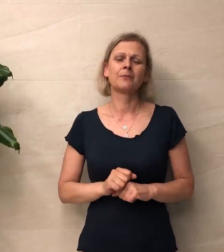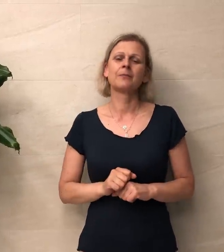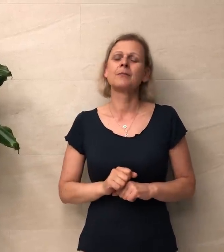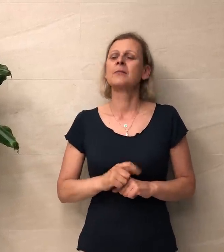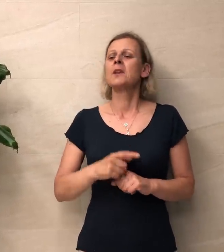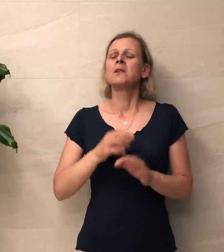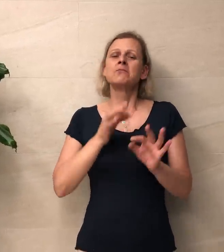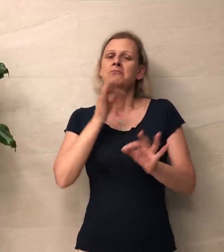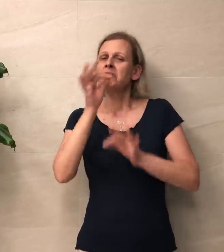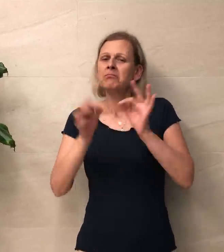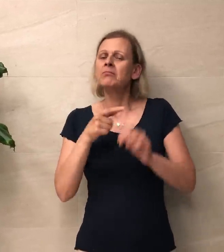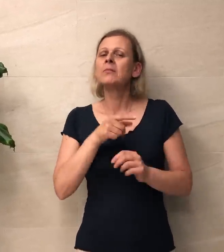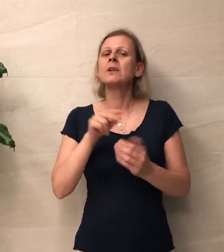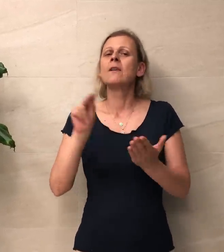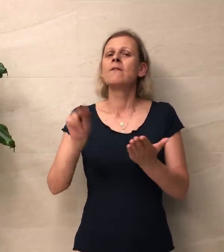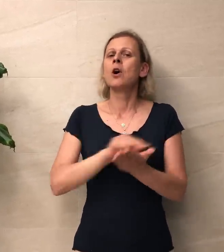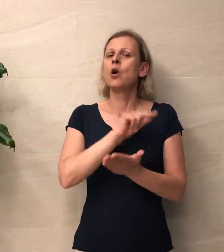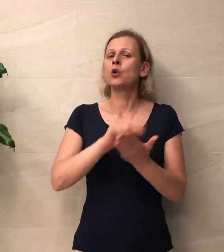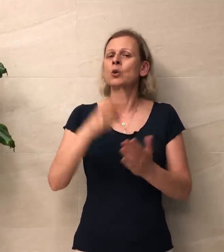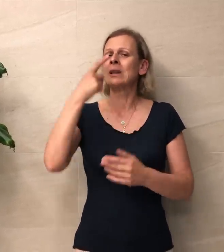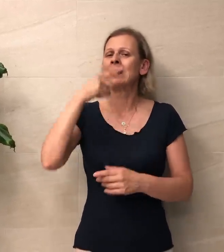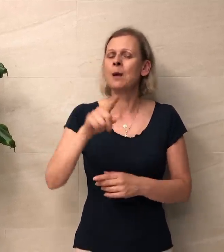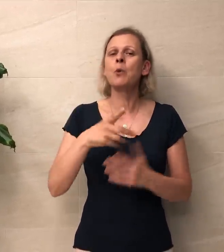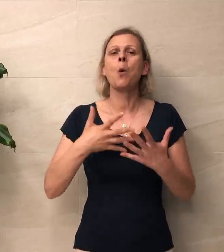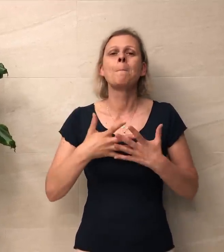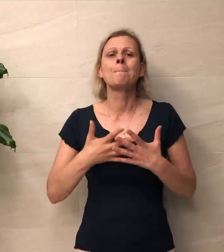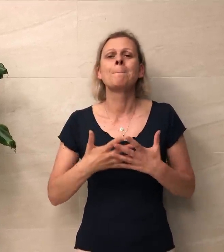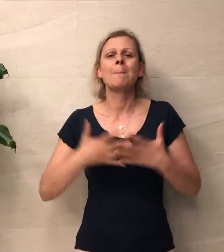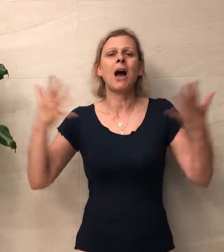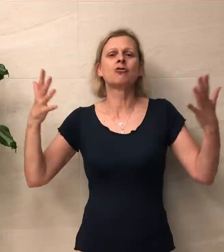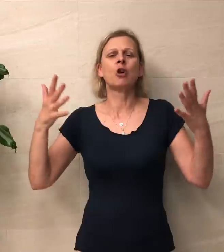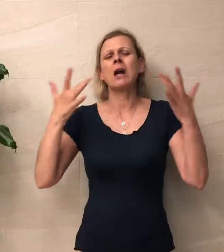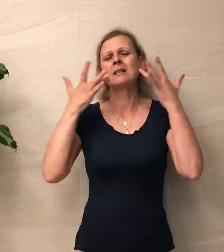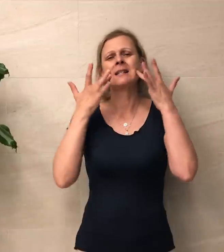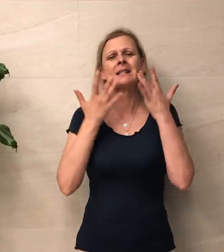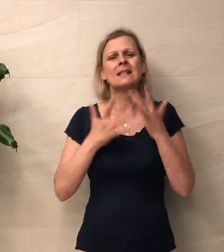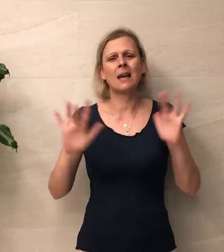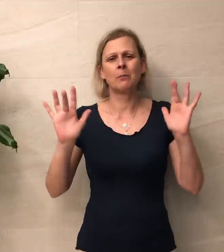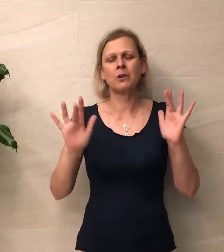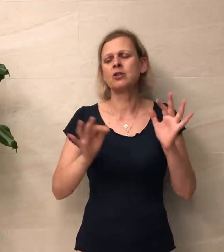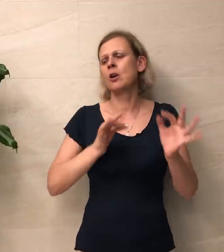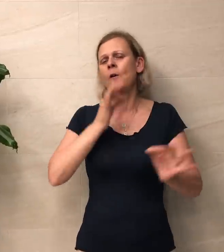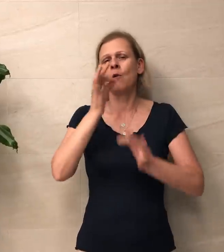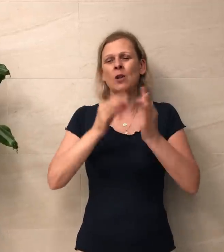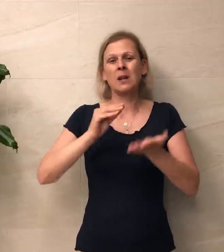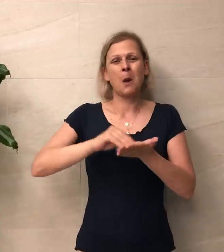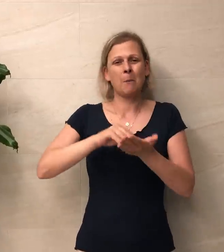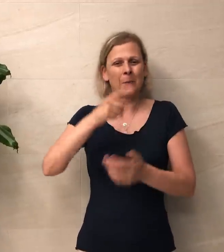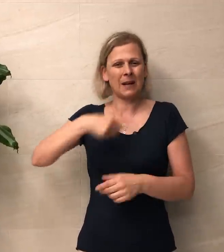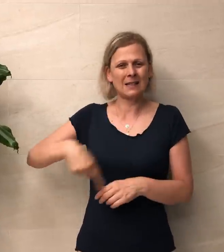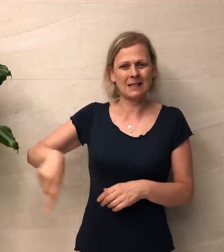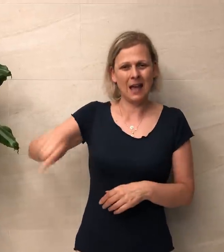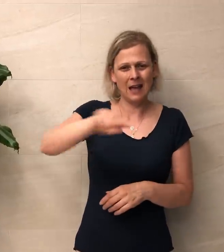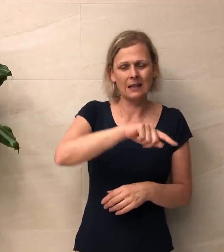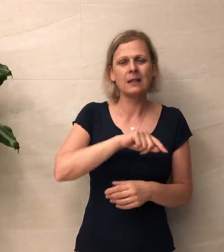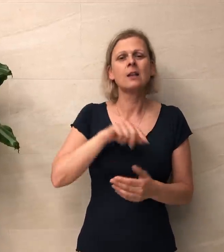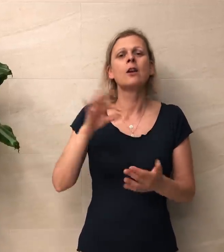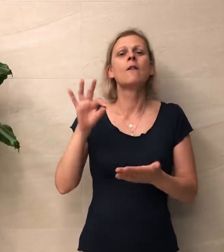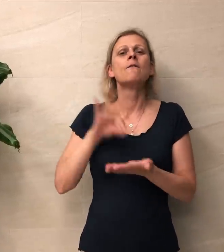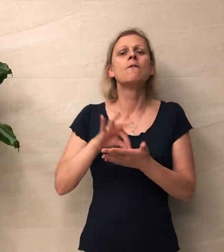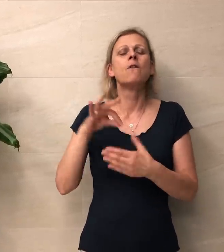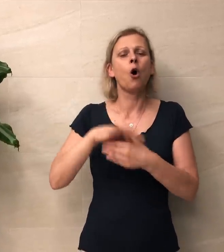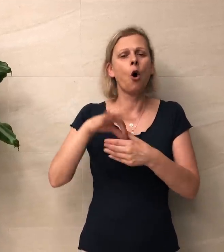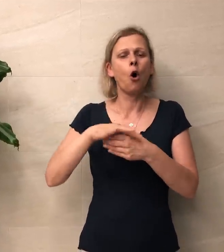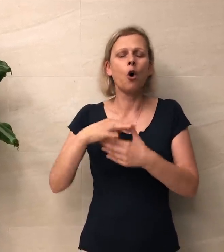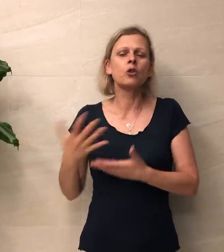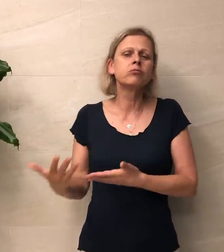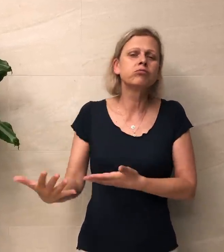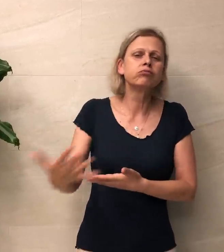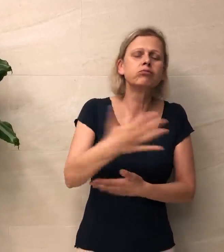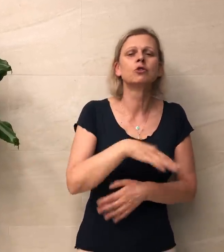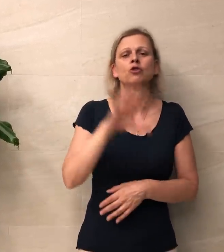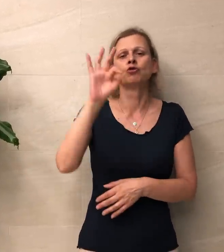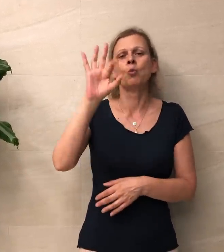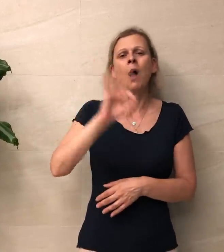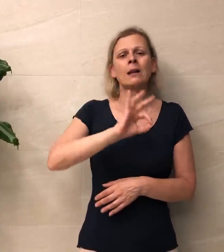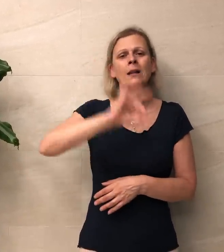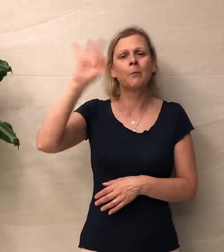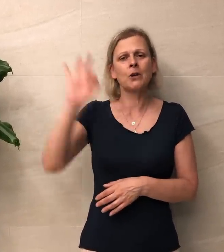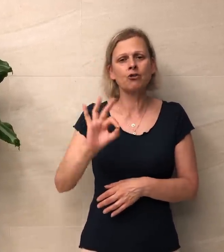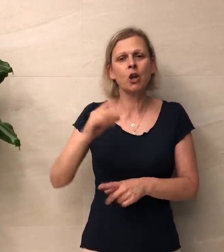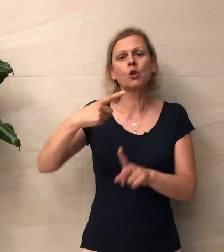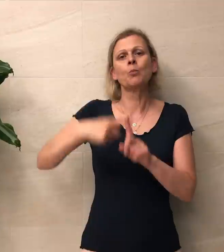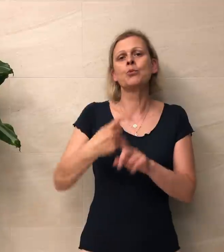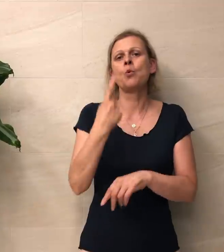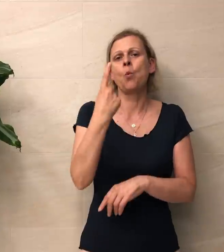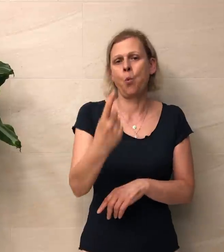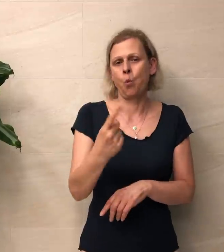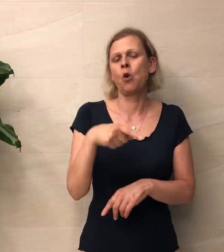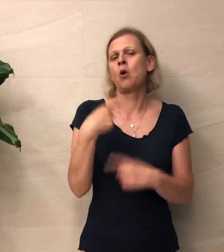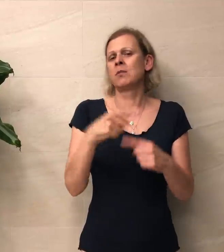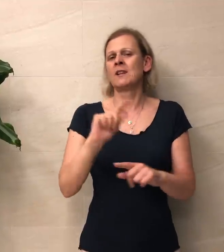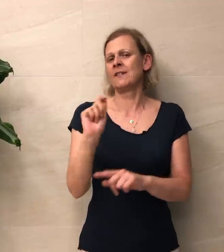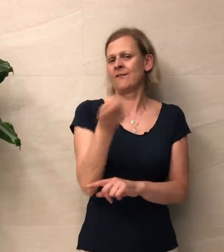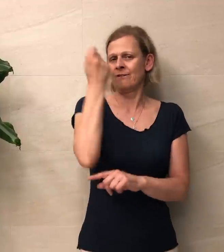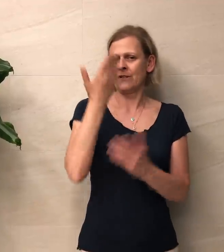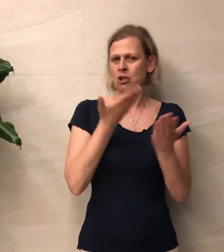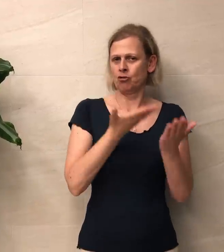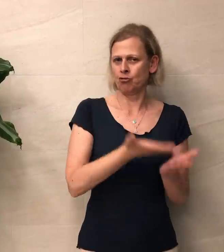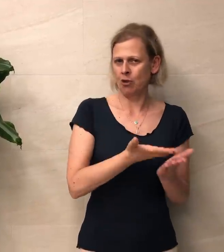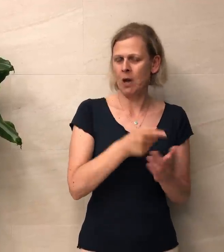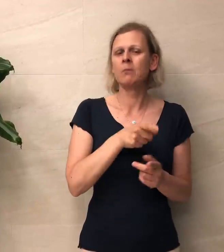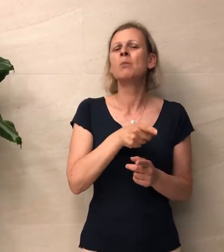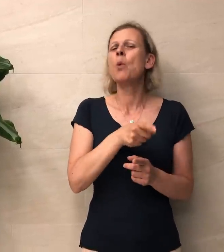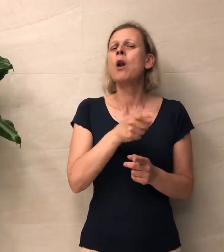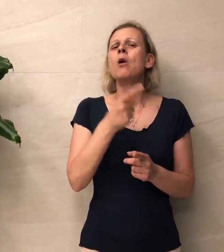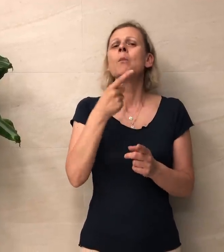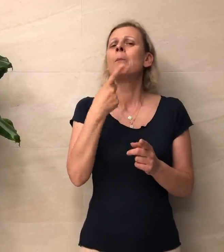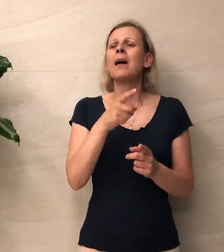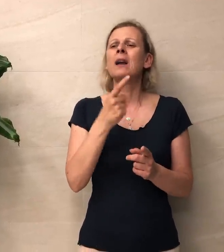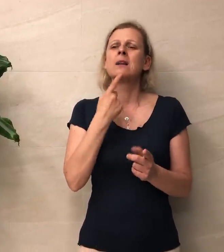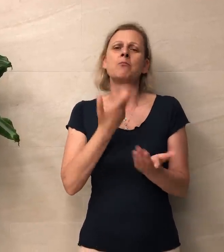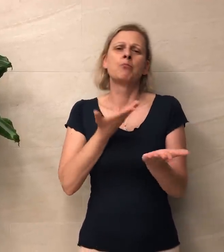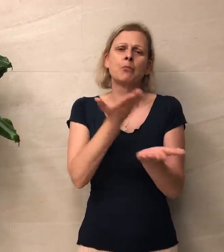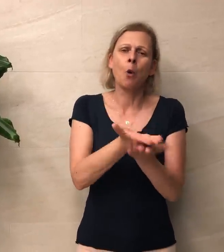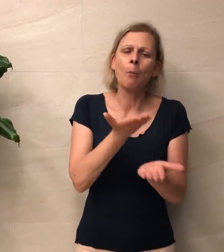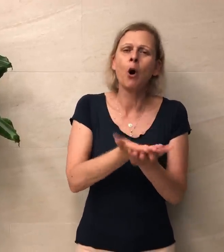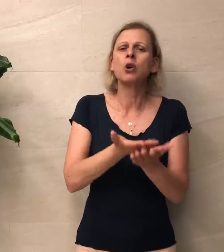Il voto sarà a maggioranza semplice, vale a dire che sarà necessario raggiungere il 50%+1 dei voti dei presenti per l’approvazione delle diverse istanze presentate,